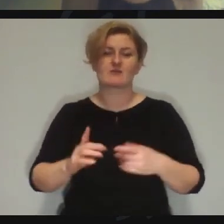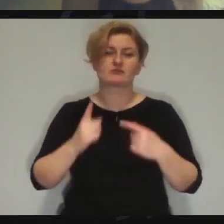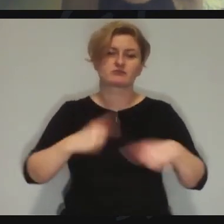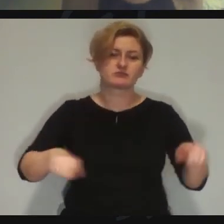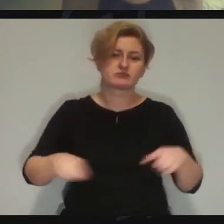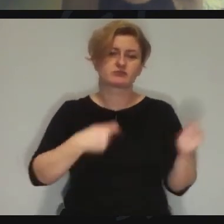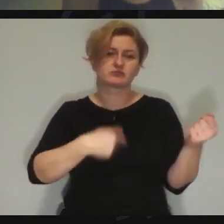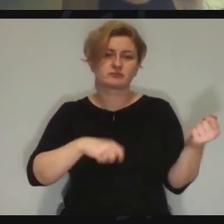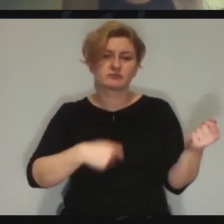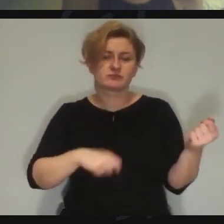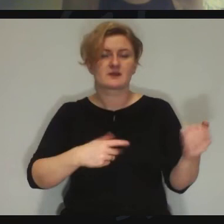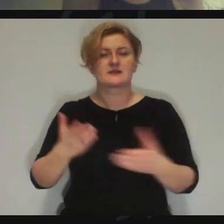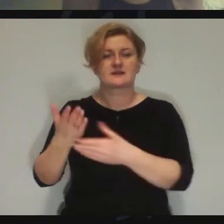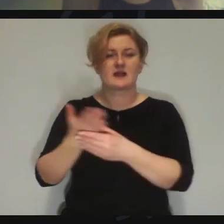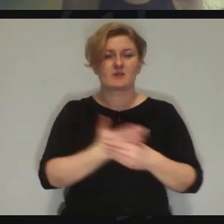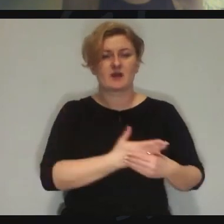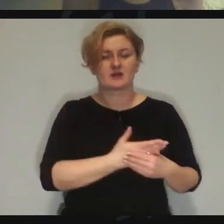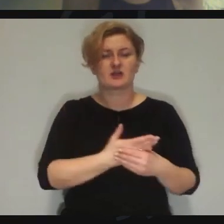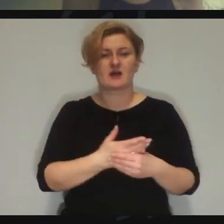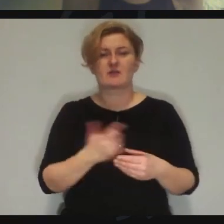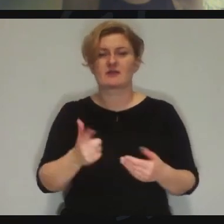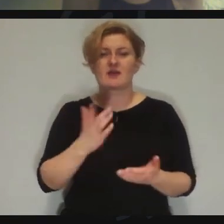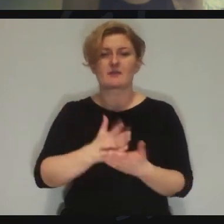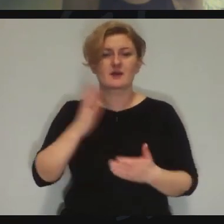Zapraszamy nie tylko na festiwal.